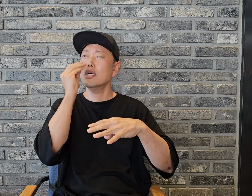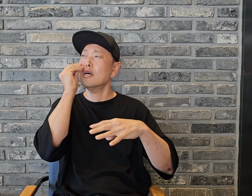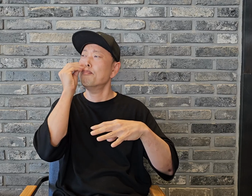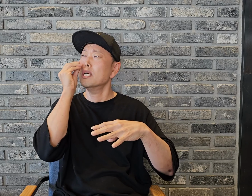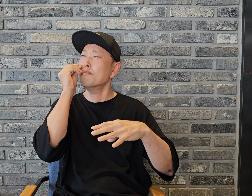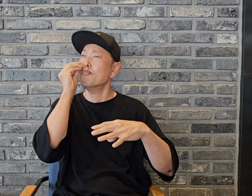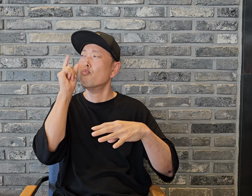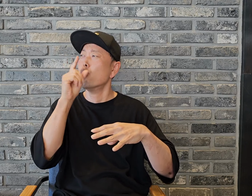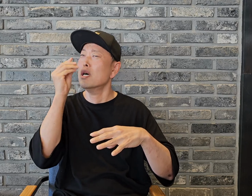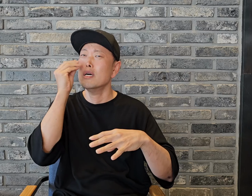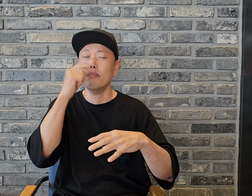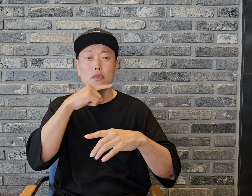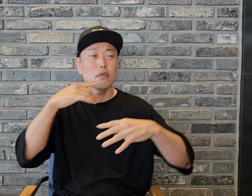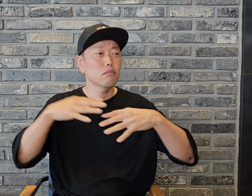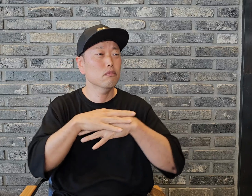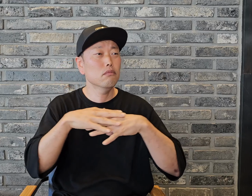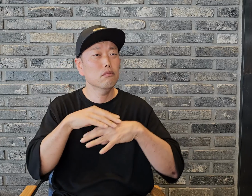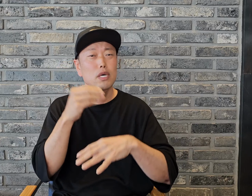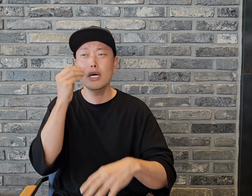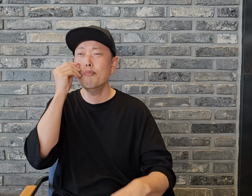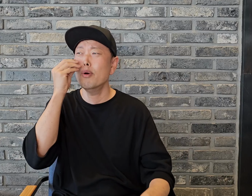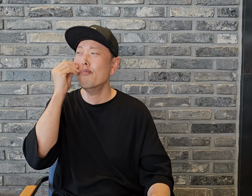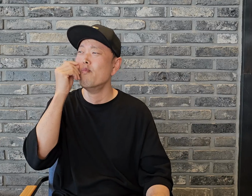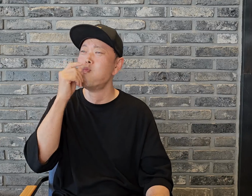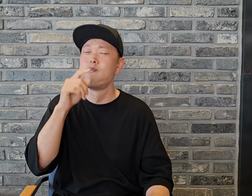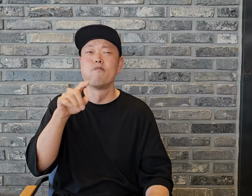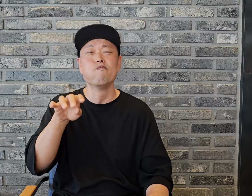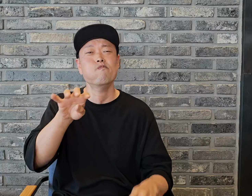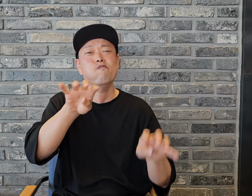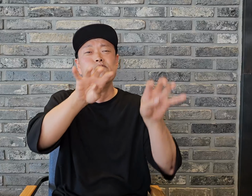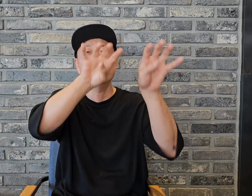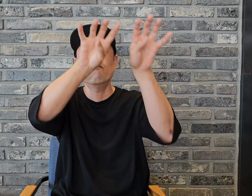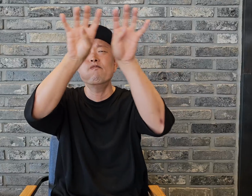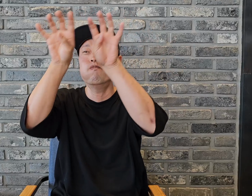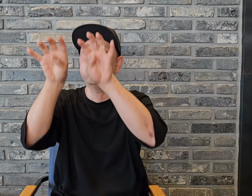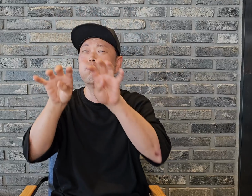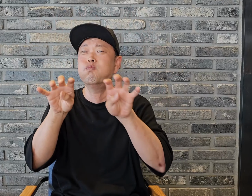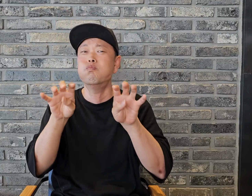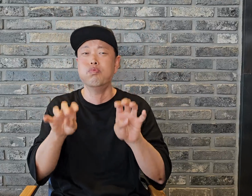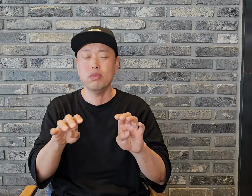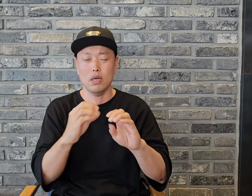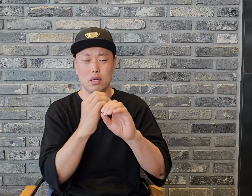血液循環に「油」という看板が加わっ たら何を意味するのか想像もつかないほど表現されています 。 おかしくなります。